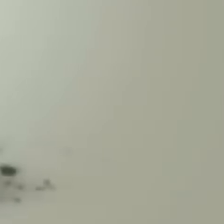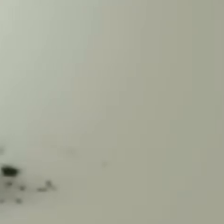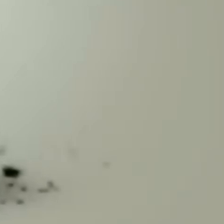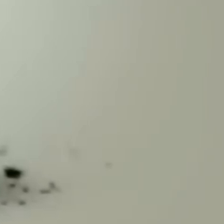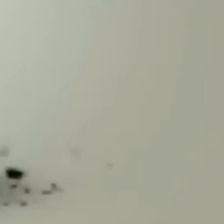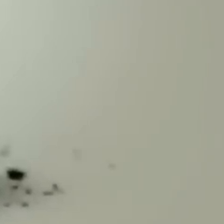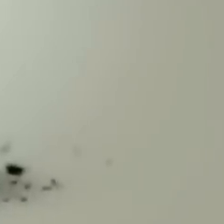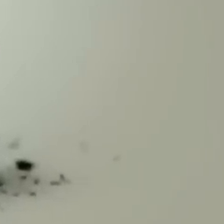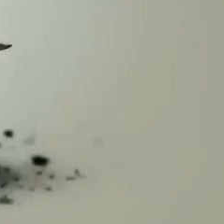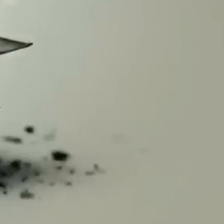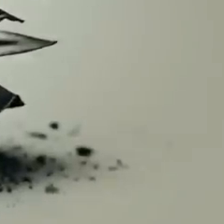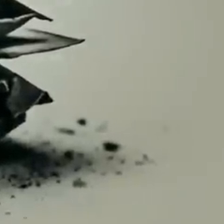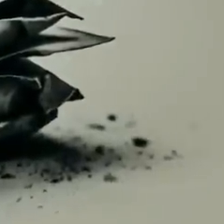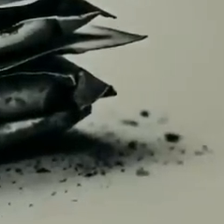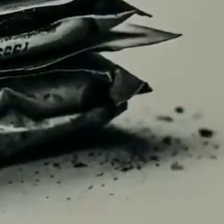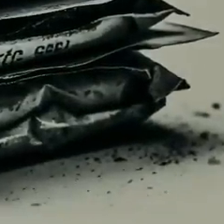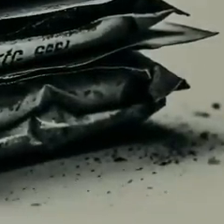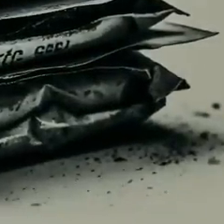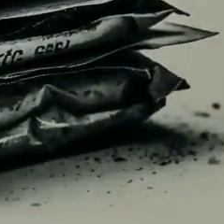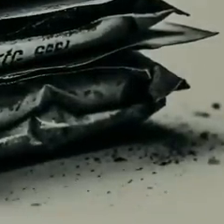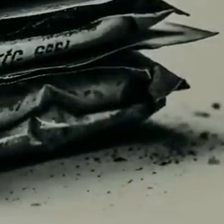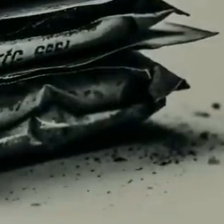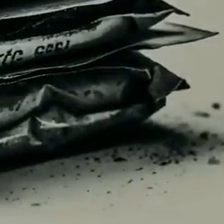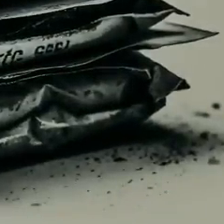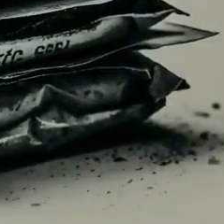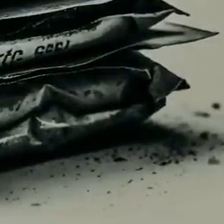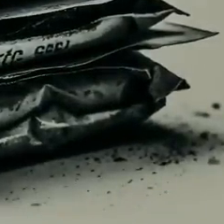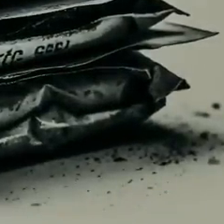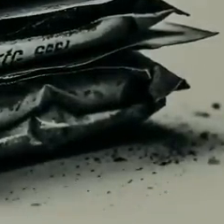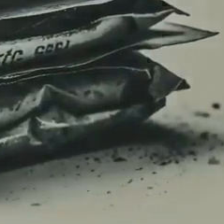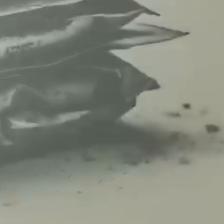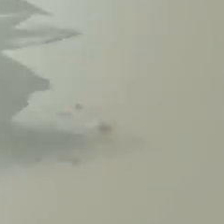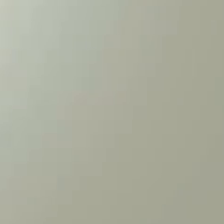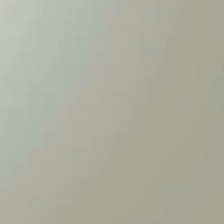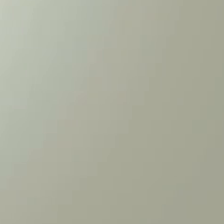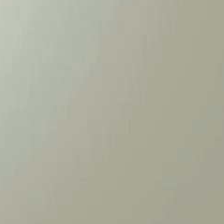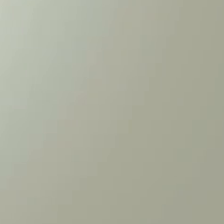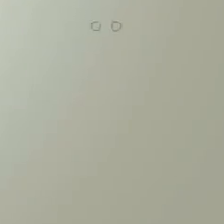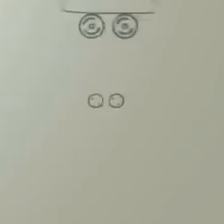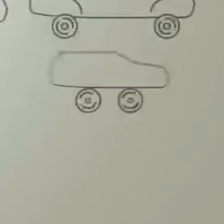aproximadamente 20 millones de dosis y 8000 millones de pesos con lo que se podrían comprar